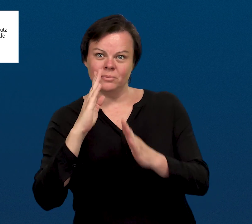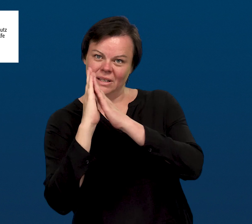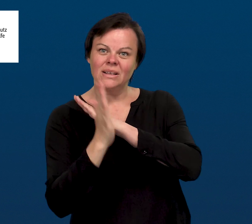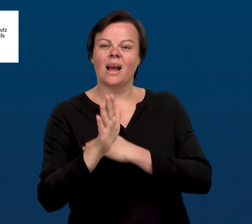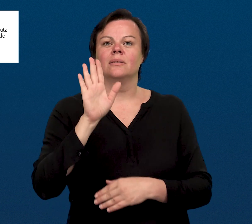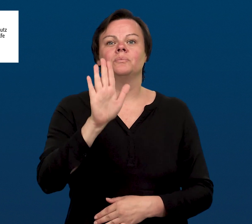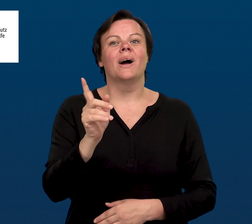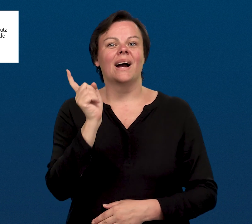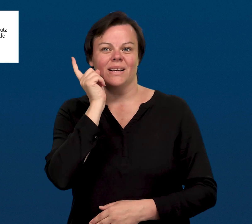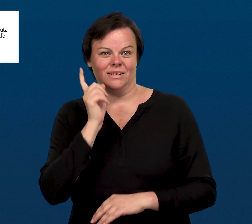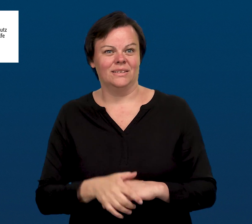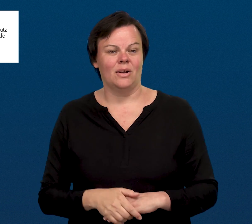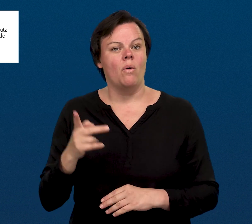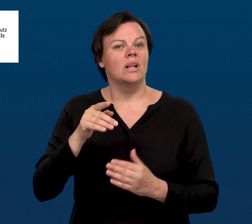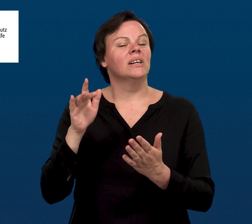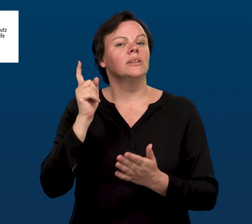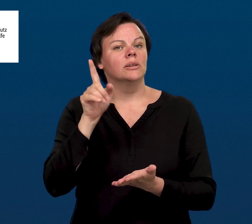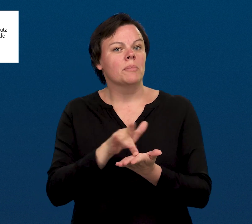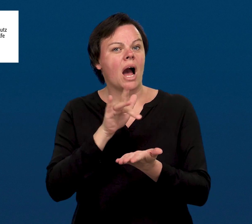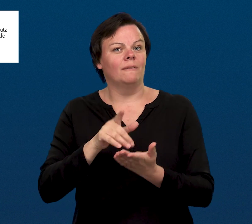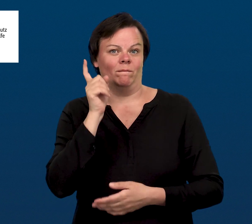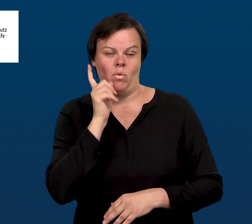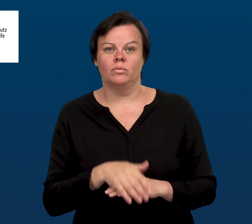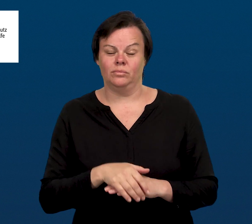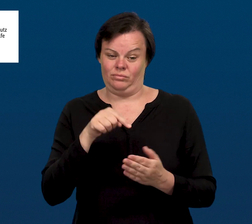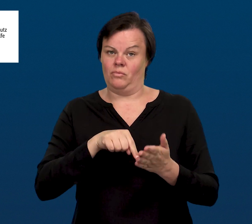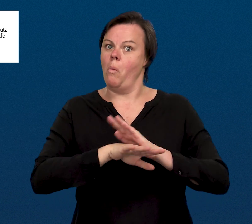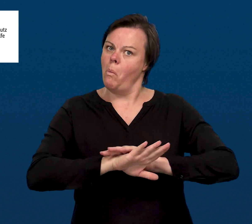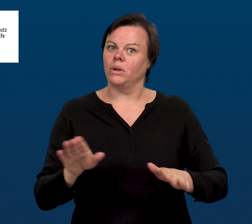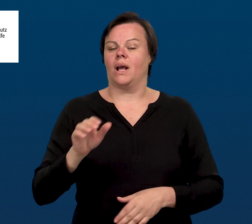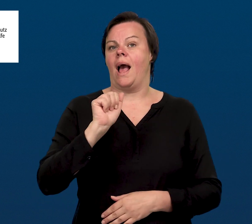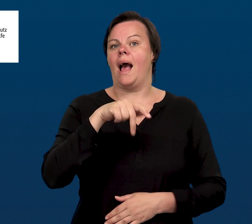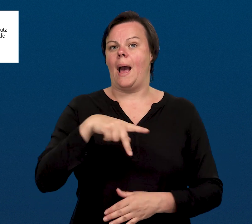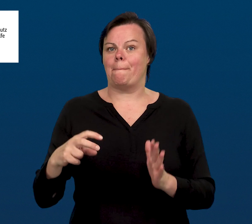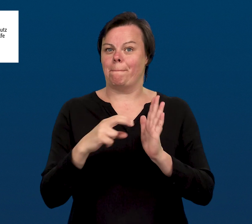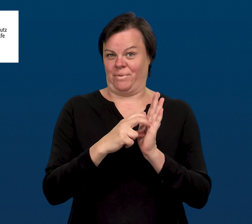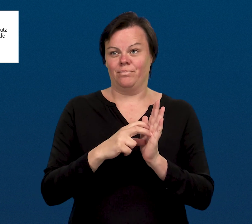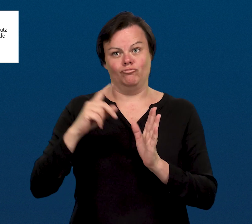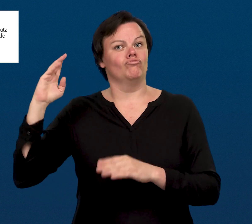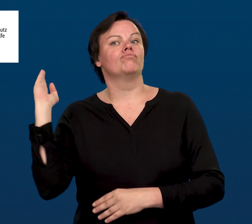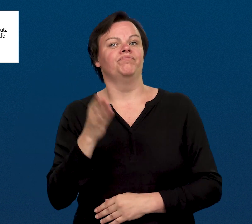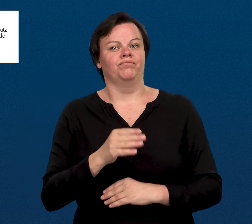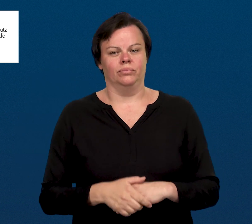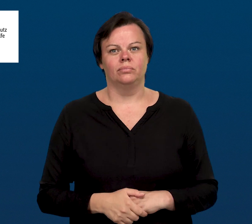direkt auf das Handy oder das Smartphone (ohne App),